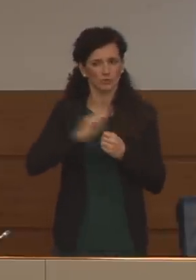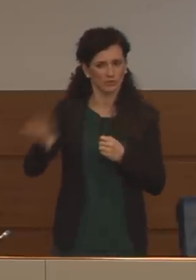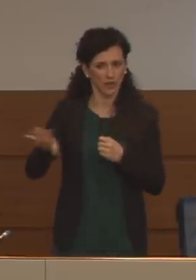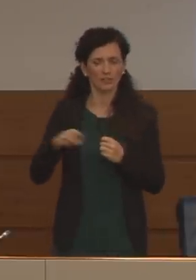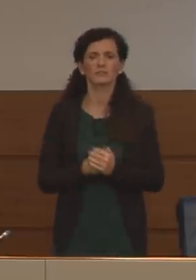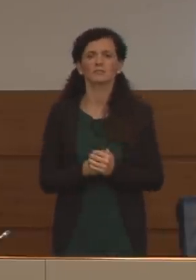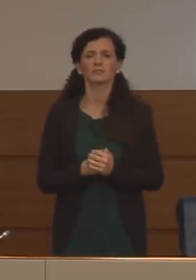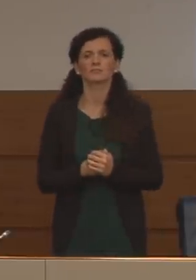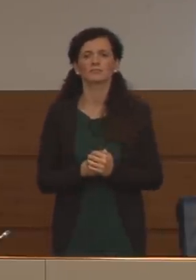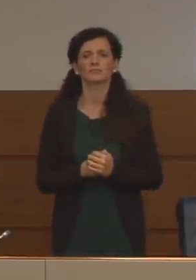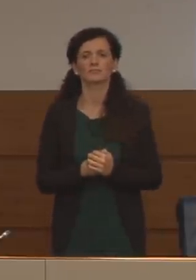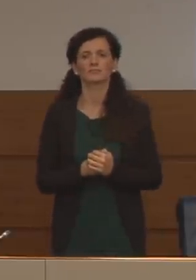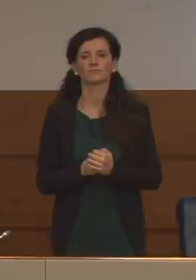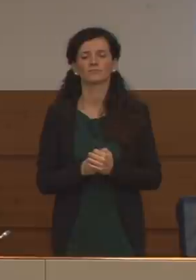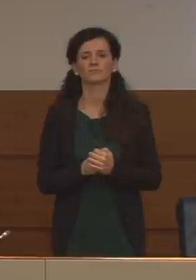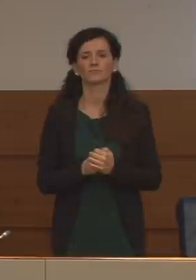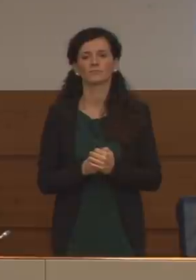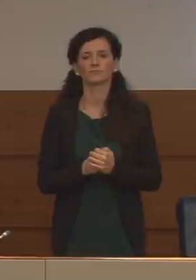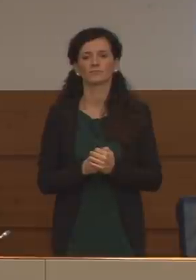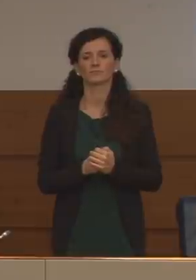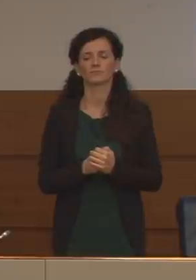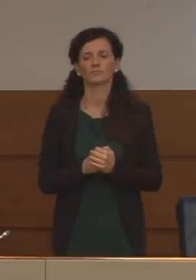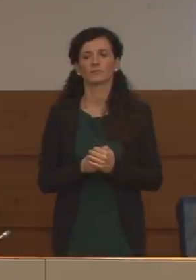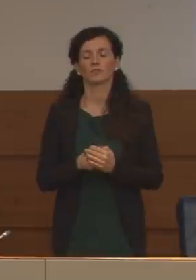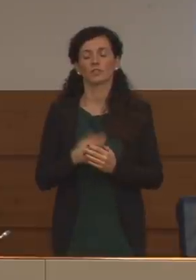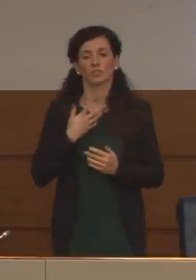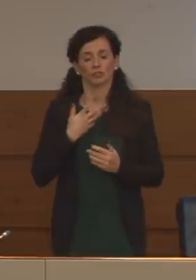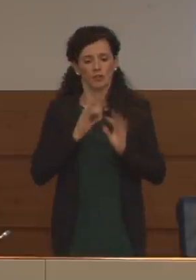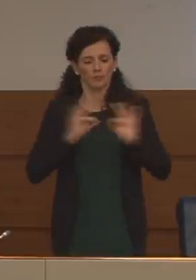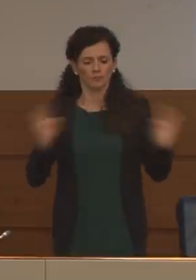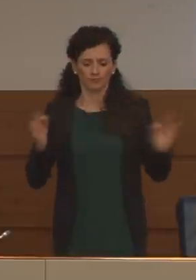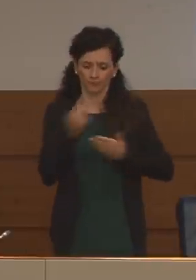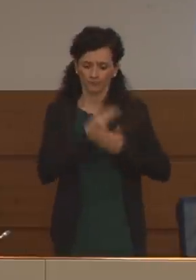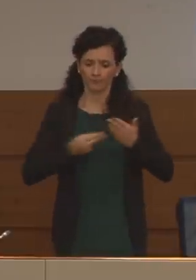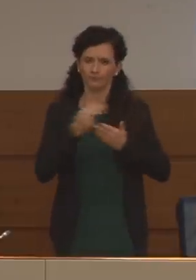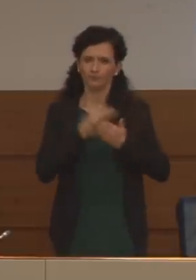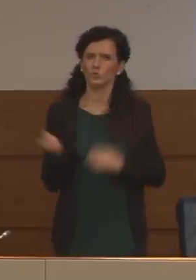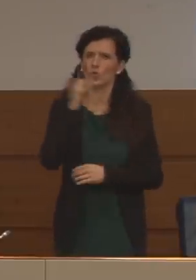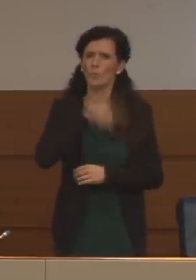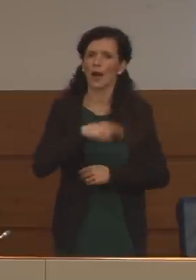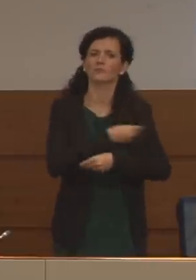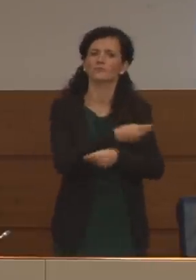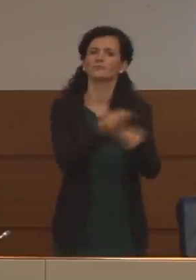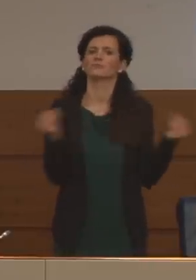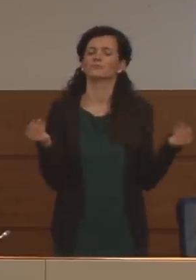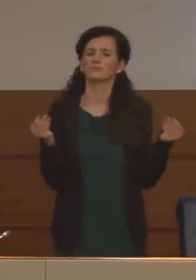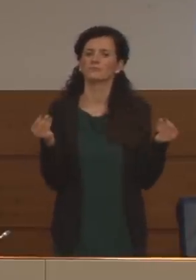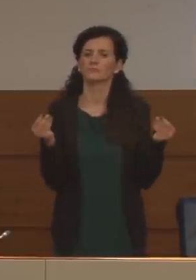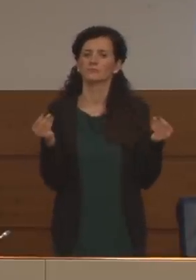Abbiamo anche in pianificazione domani la distribuzione tra 1 milione e mezzo